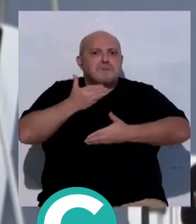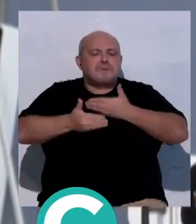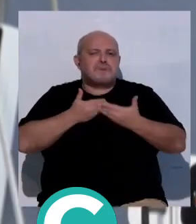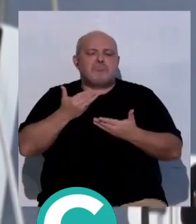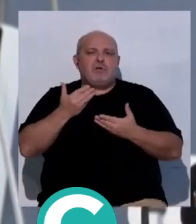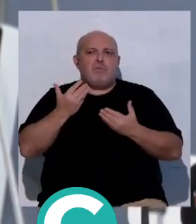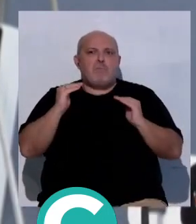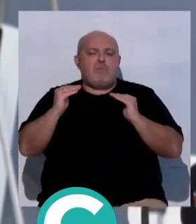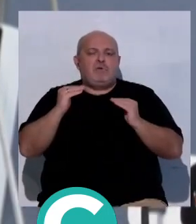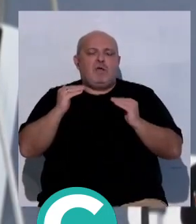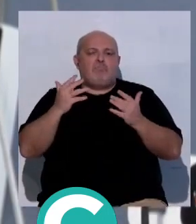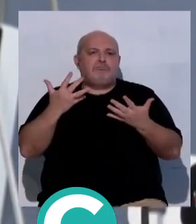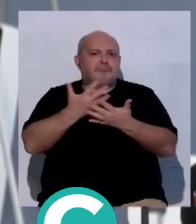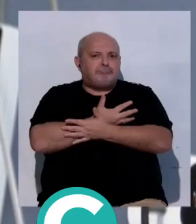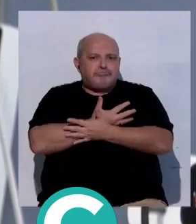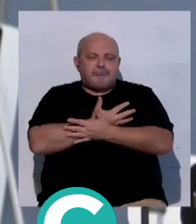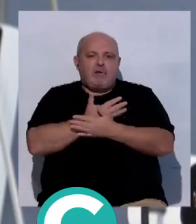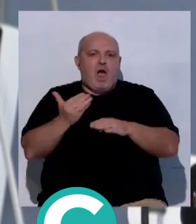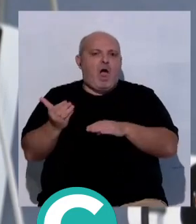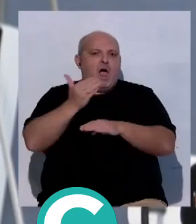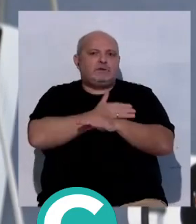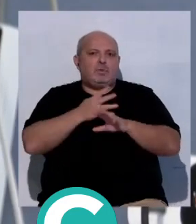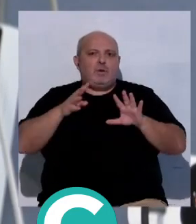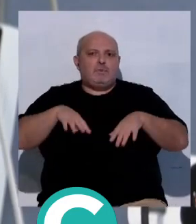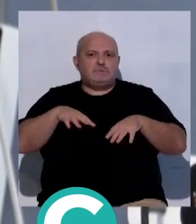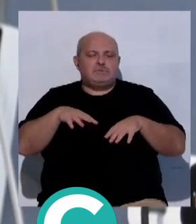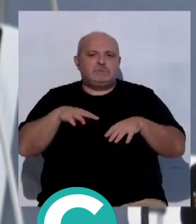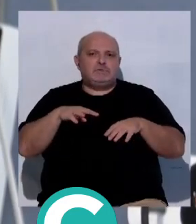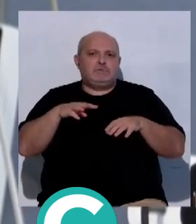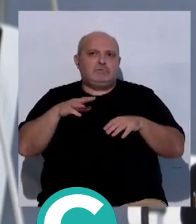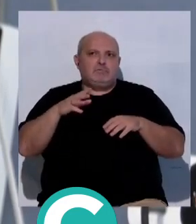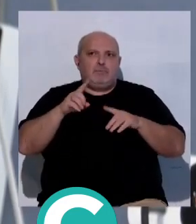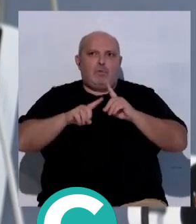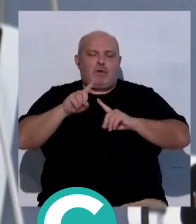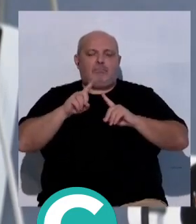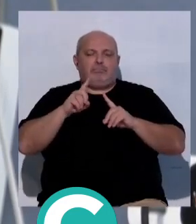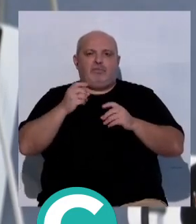en su momento cuando todo se adelanta y se ven aquí expuestos a todo tipo de de informaciones